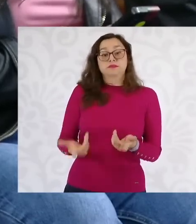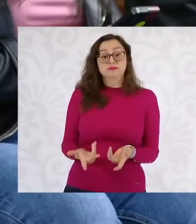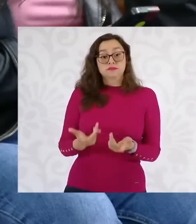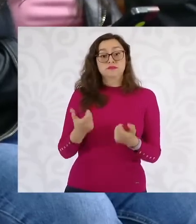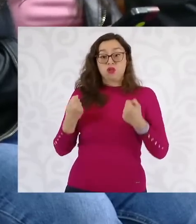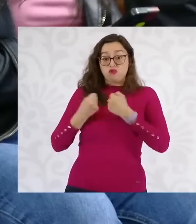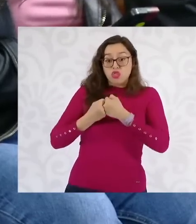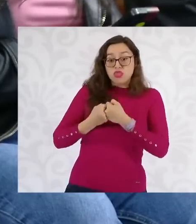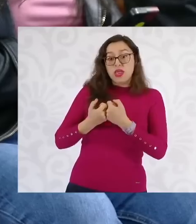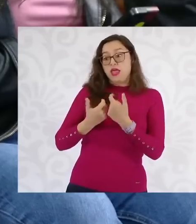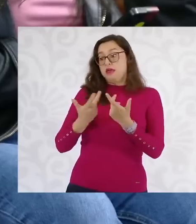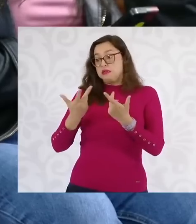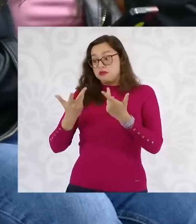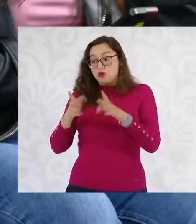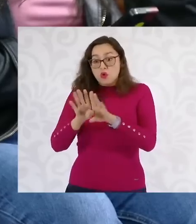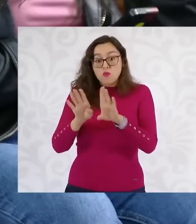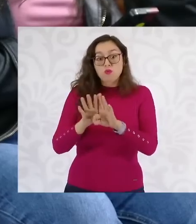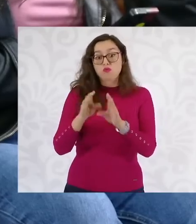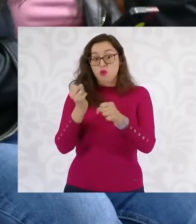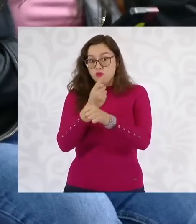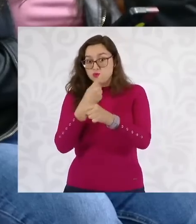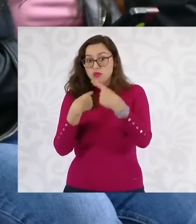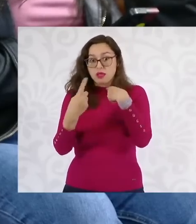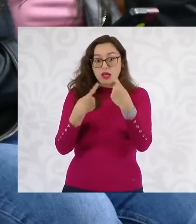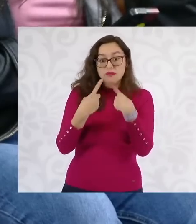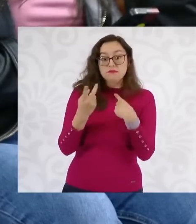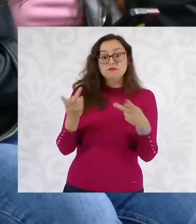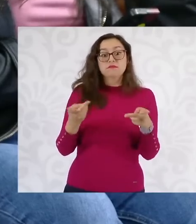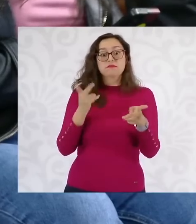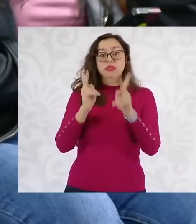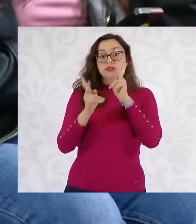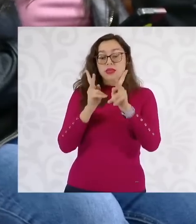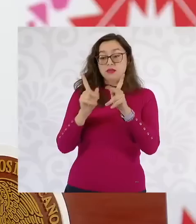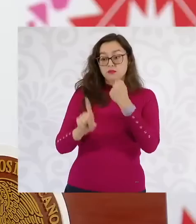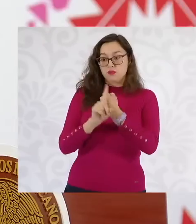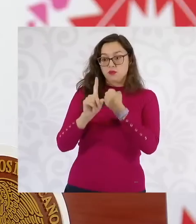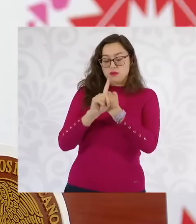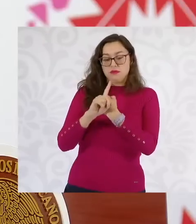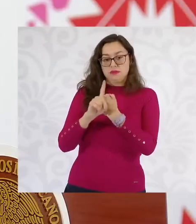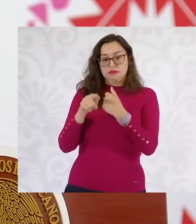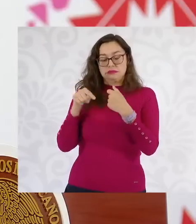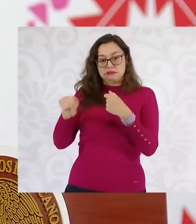de seguridad ahí en la frontera sur del país para seguir atendiendo el el el asunto de la